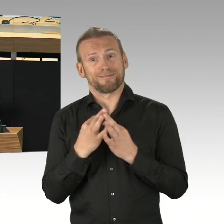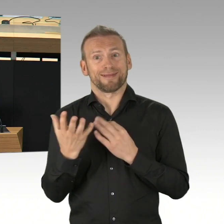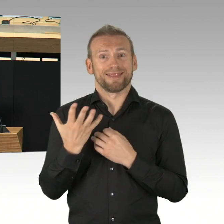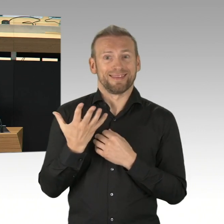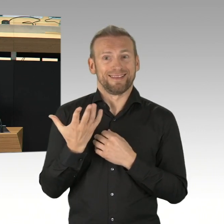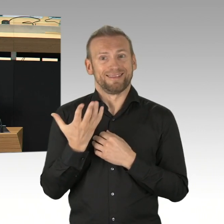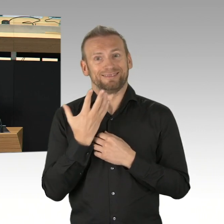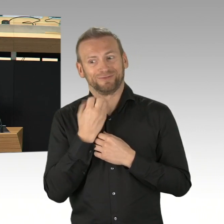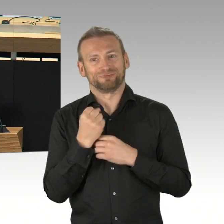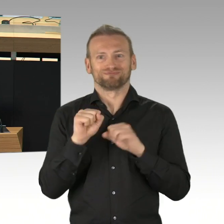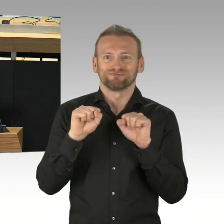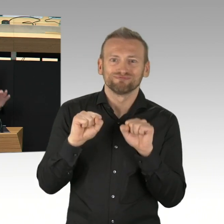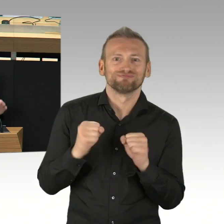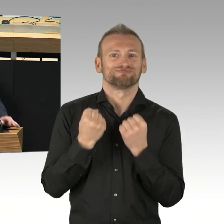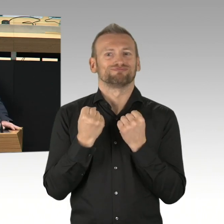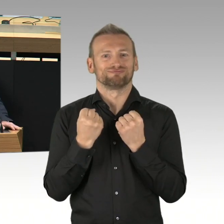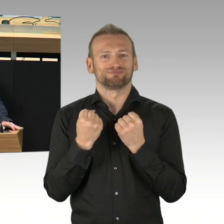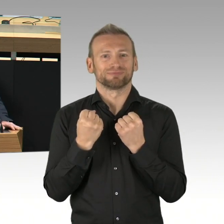Und warum? Weil Sie alles daransetzen,